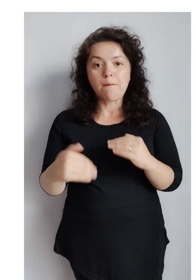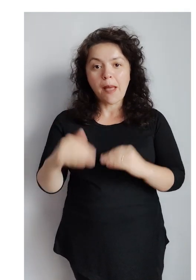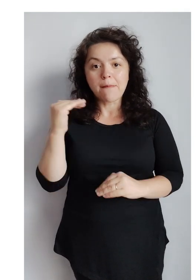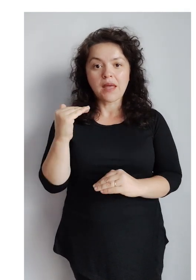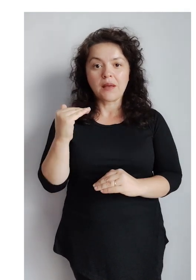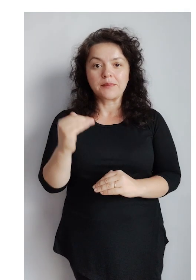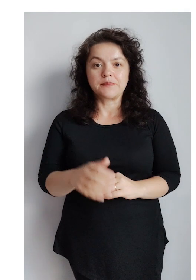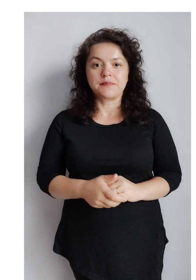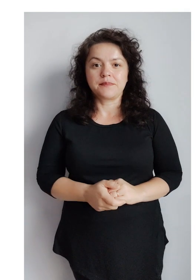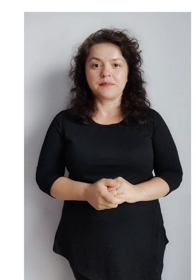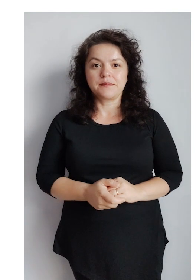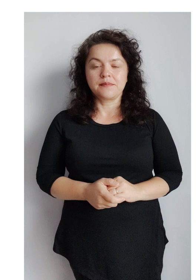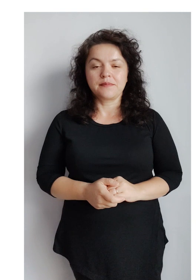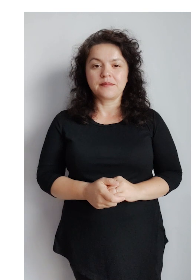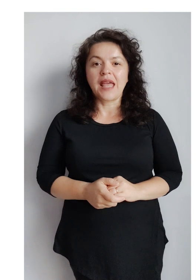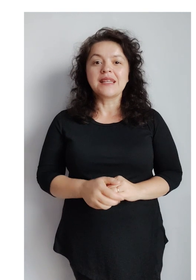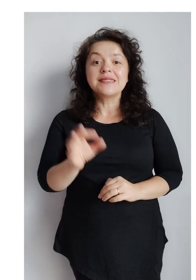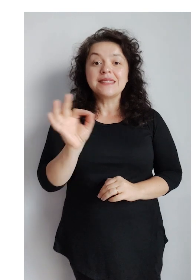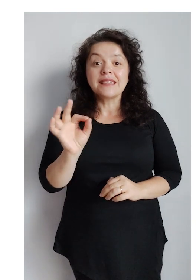Design pentru toți